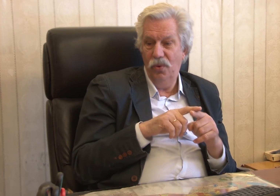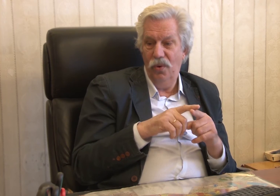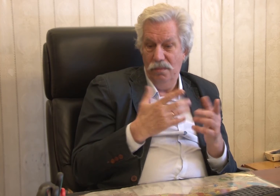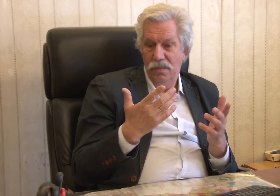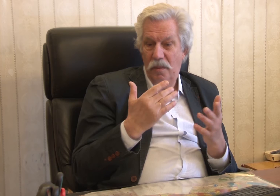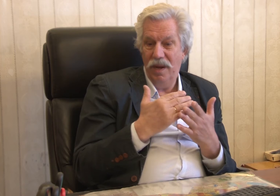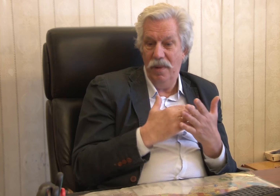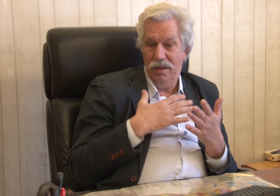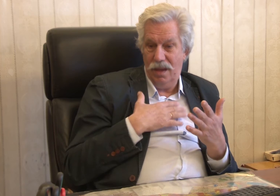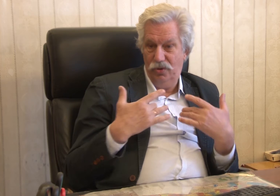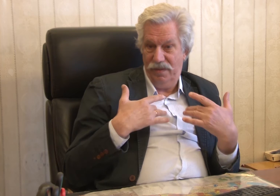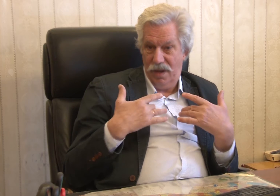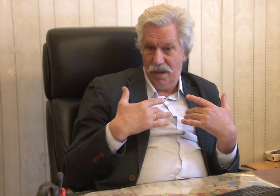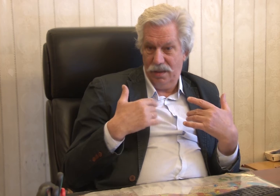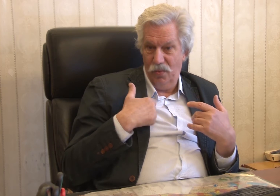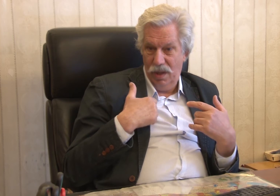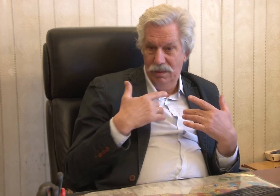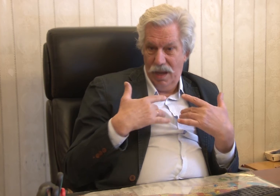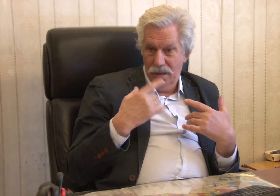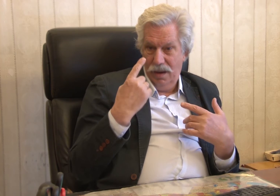Поясню на примере нашего театра,